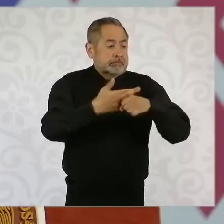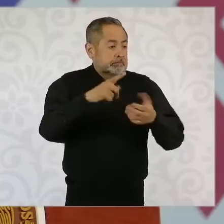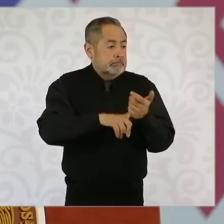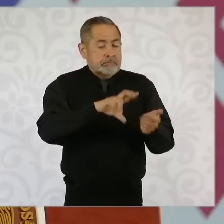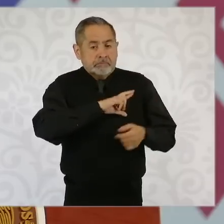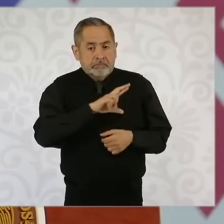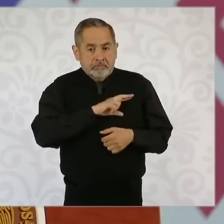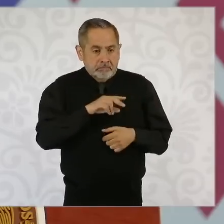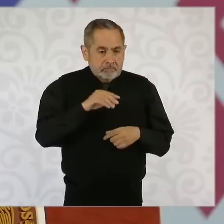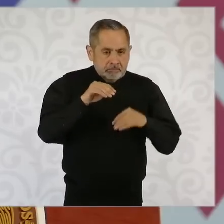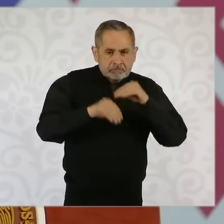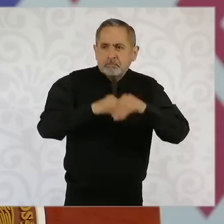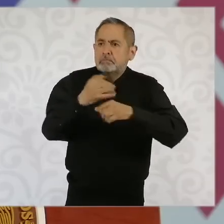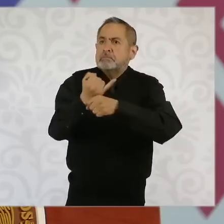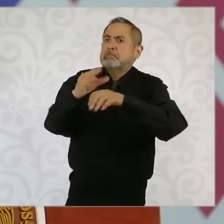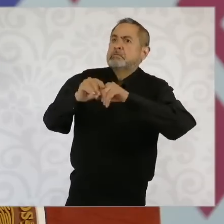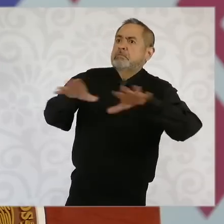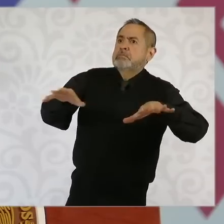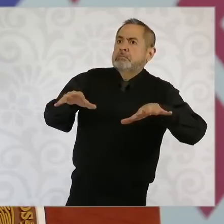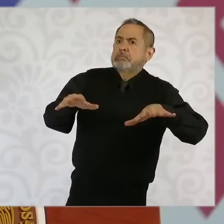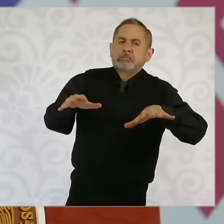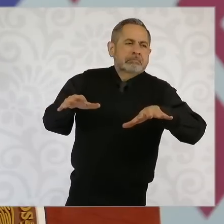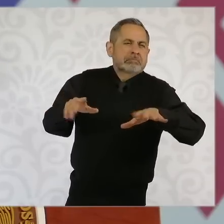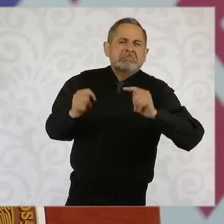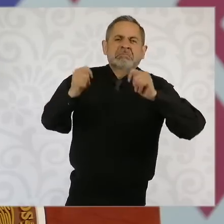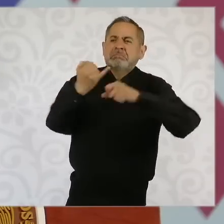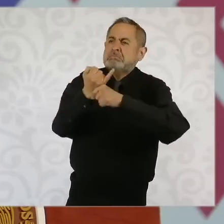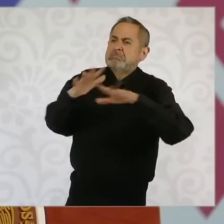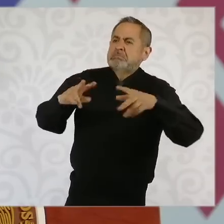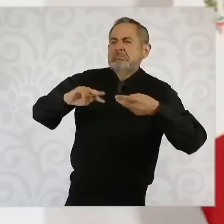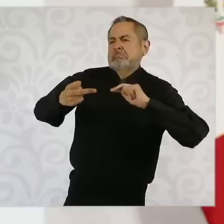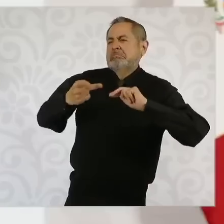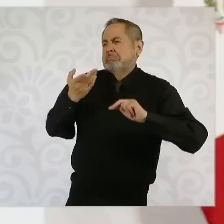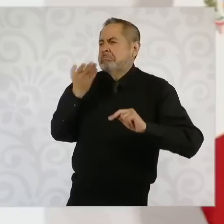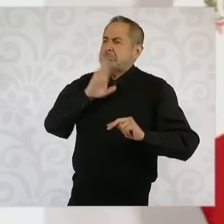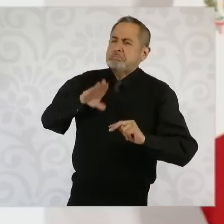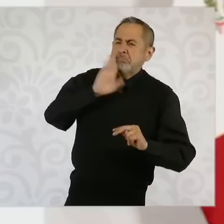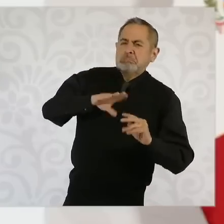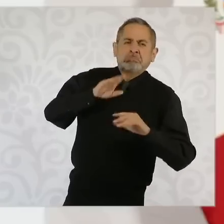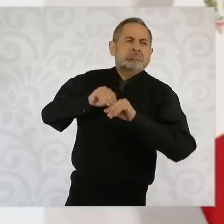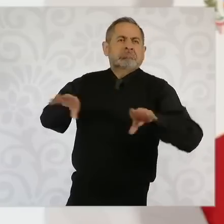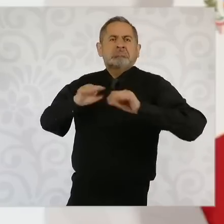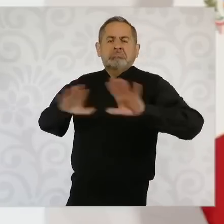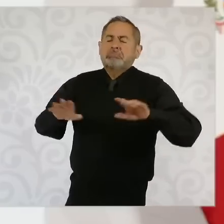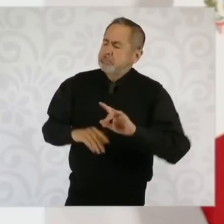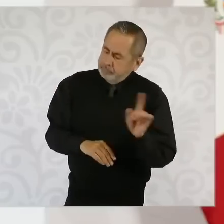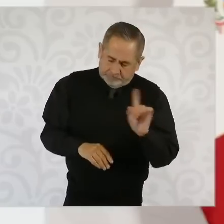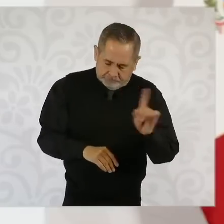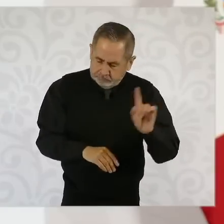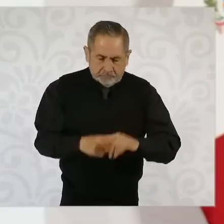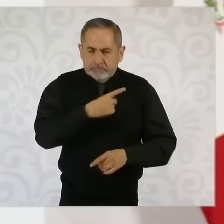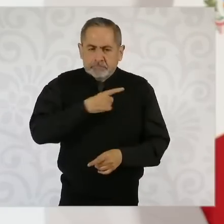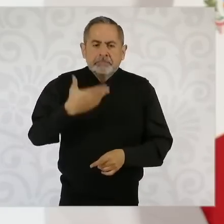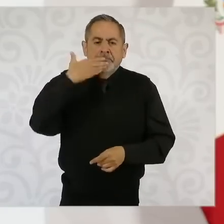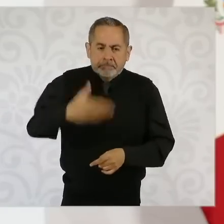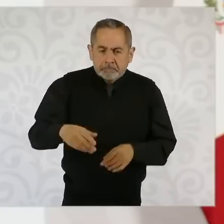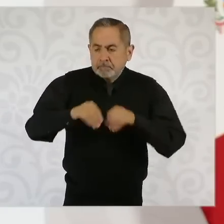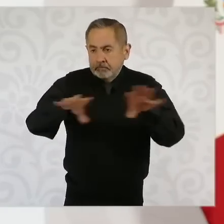se dedican a la información pues den bien la información particularmente una plataforma como